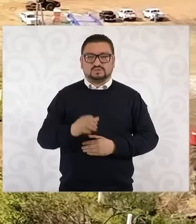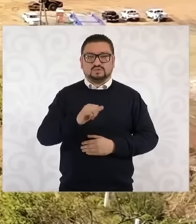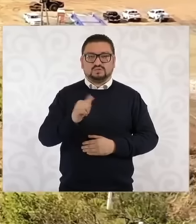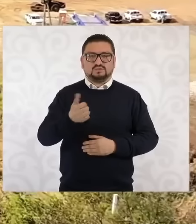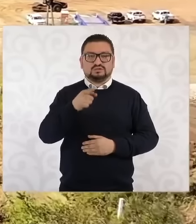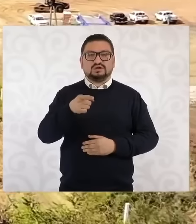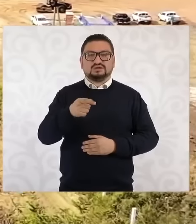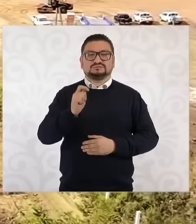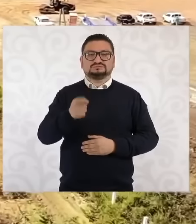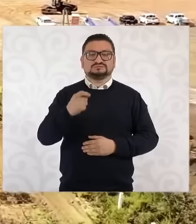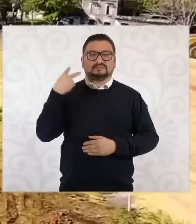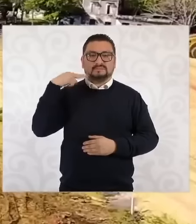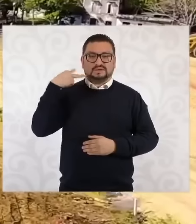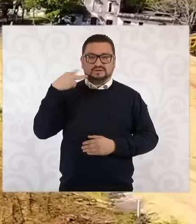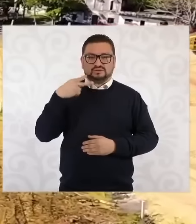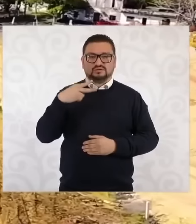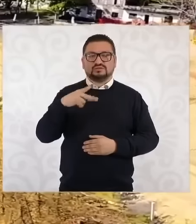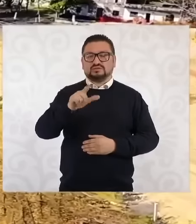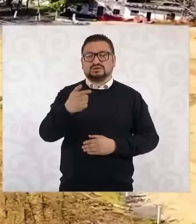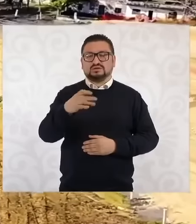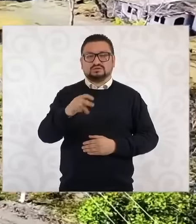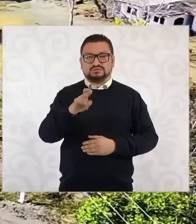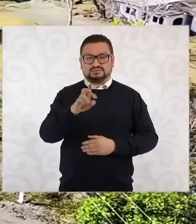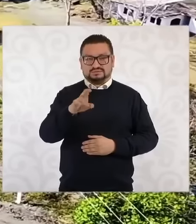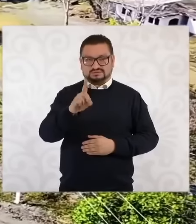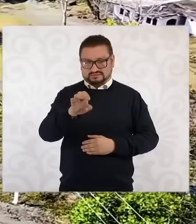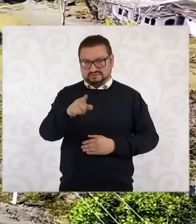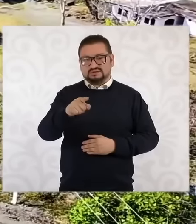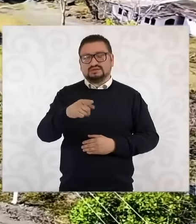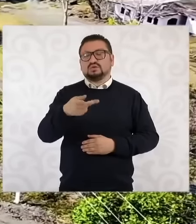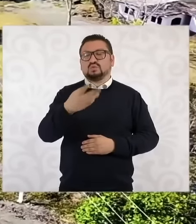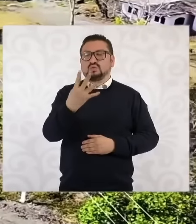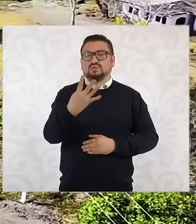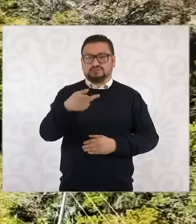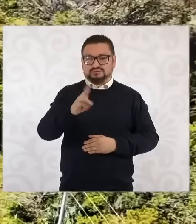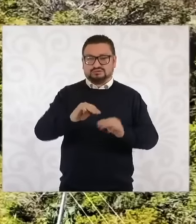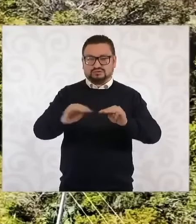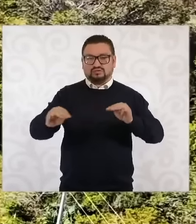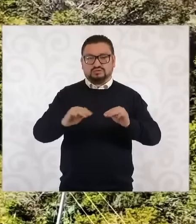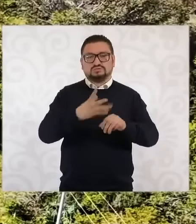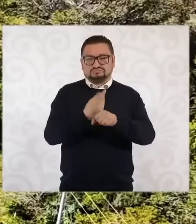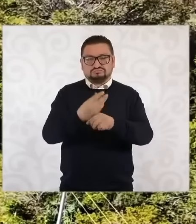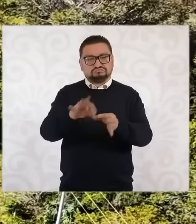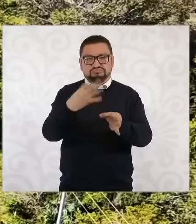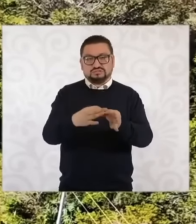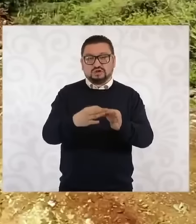e en cuanto a la Mancha Laguna Verde en Veracruz, 4 km concluidos de 20 y este está programado para